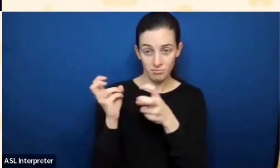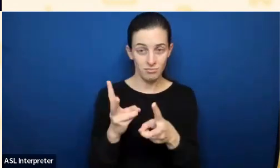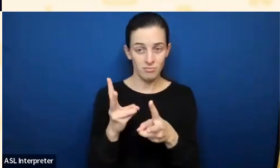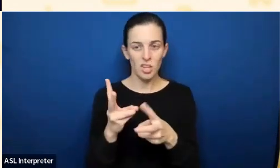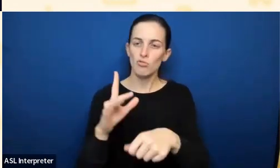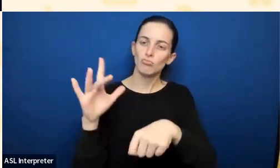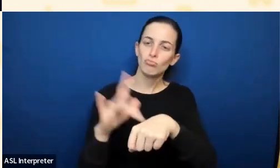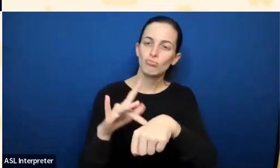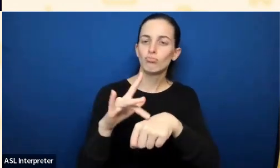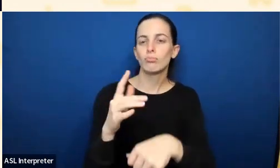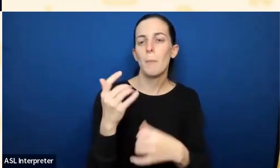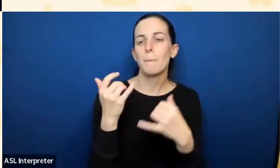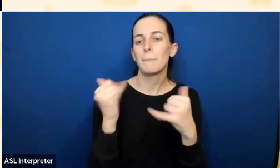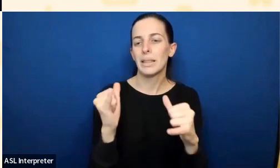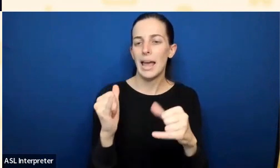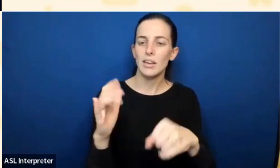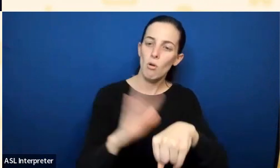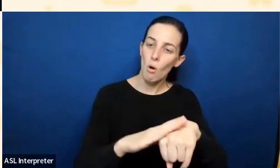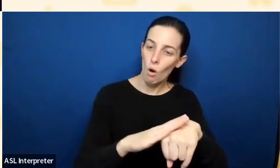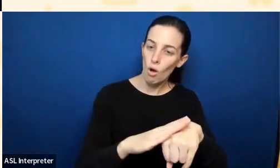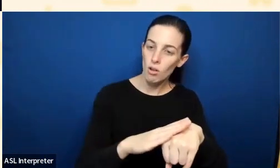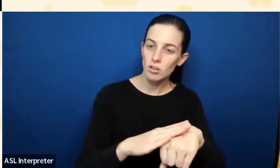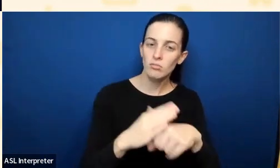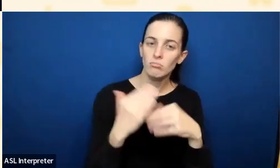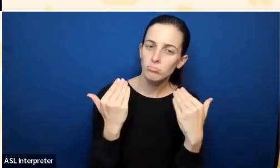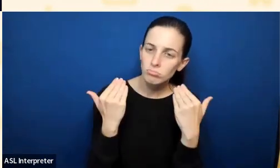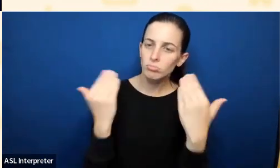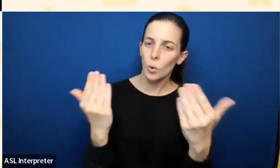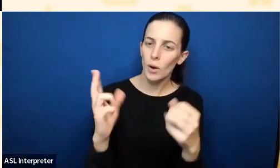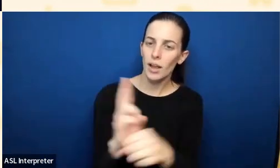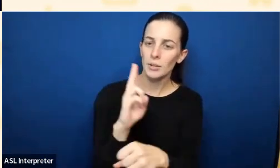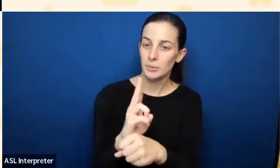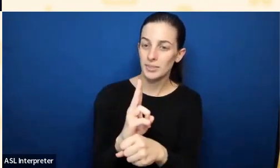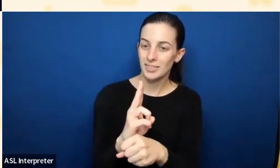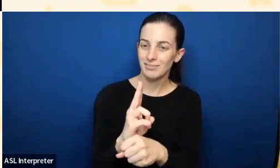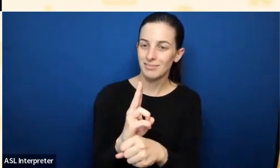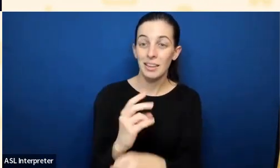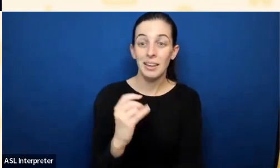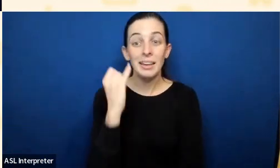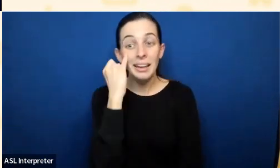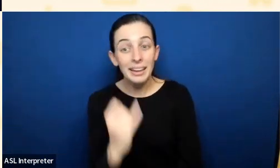Y luego llamaremos a nuestra función de reproducción de animaciones y reproducir todo. De lo contrario, tendremos todo en pausa.